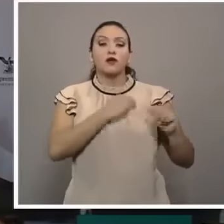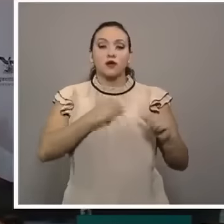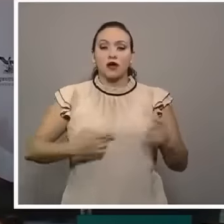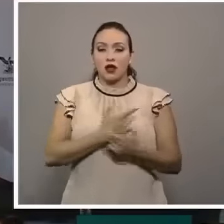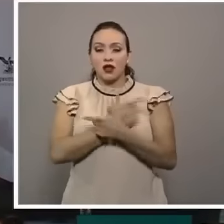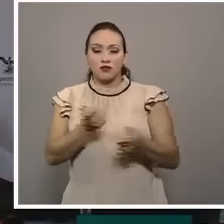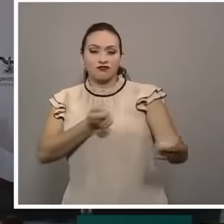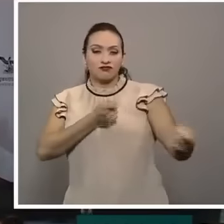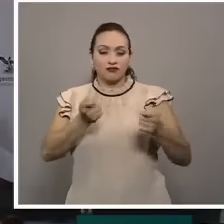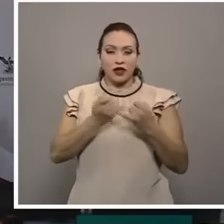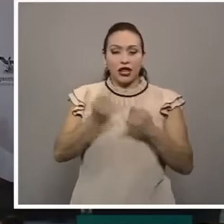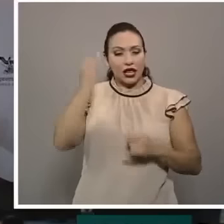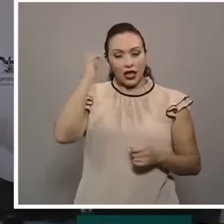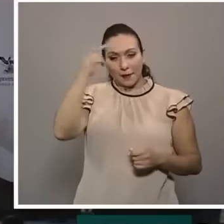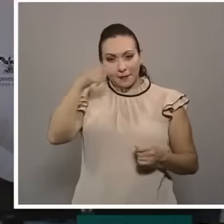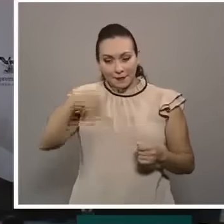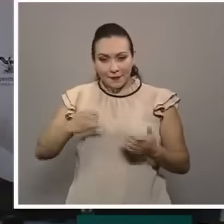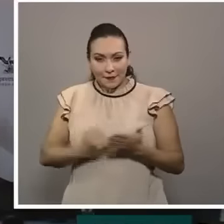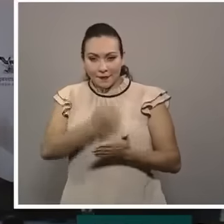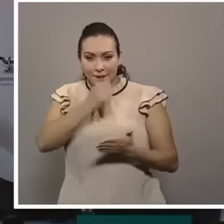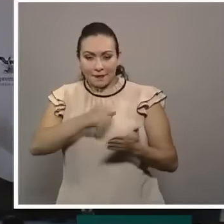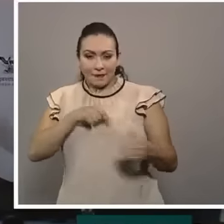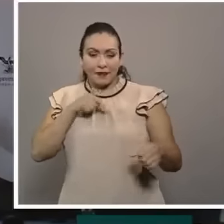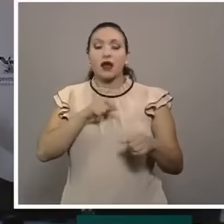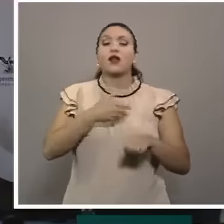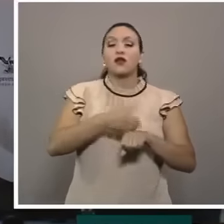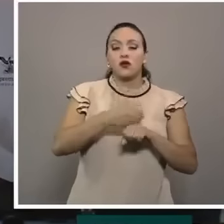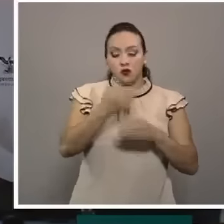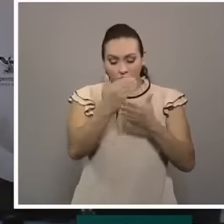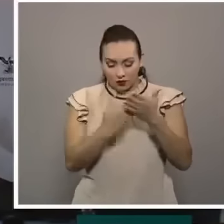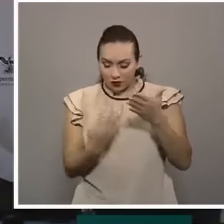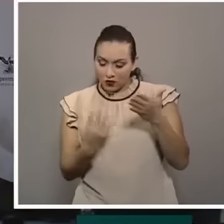para los efectos precisados en el apartado noveno de esta resolución y respecto de la